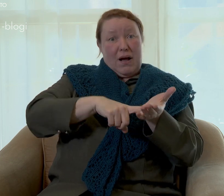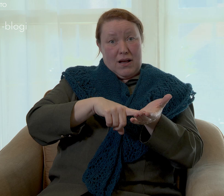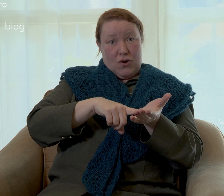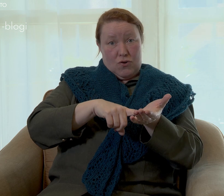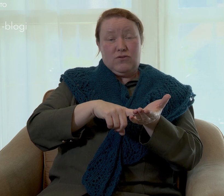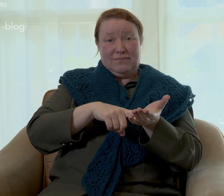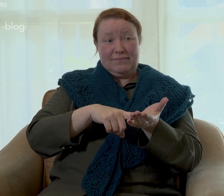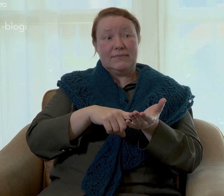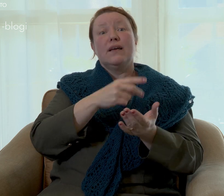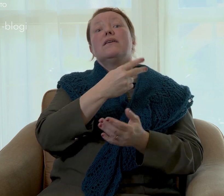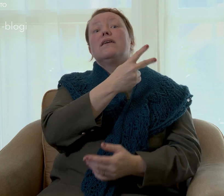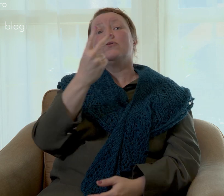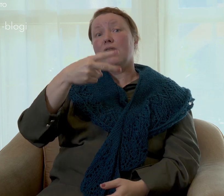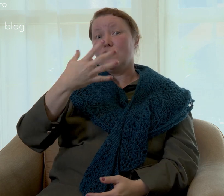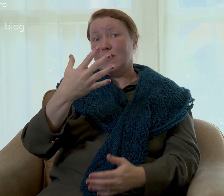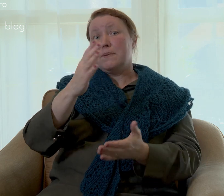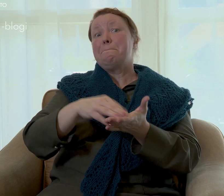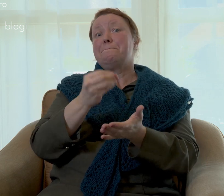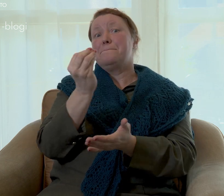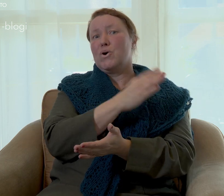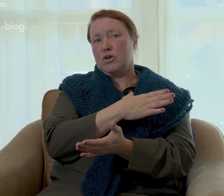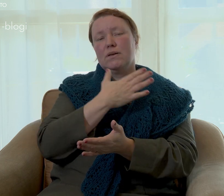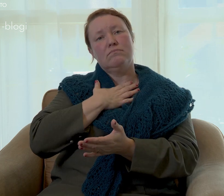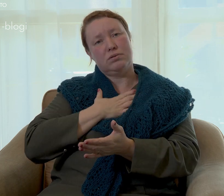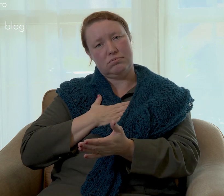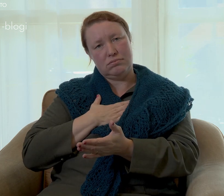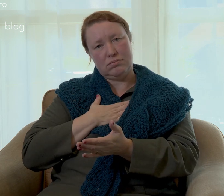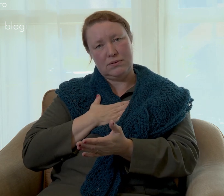Tätä ei siis enää tarvitse tehdä vuodesta 2025 lähtien.